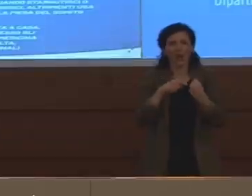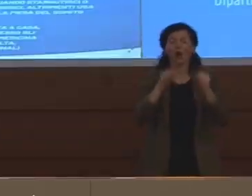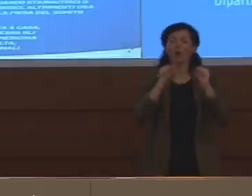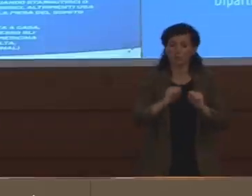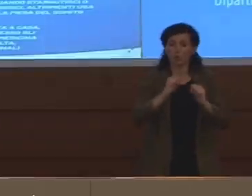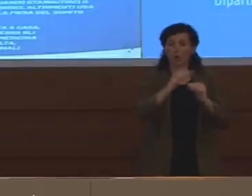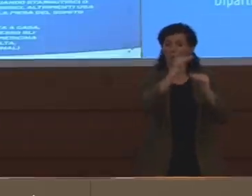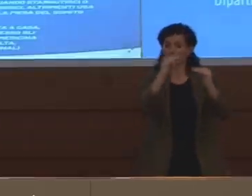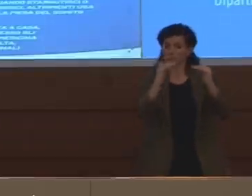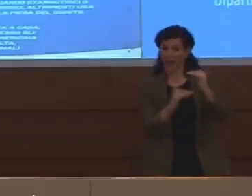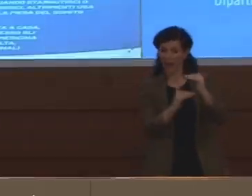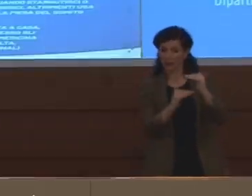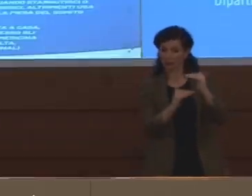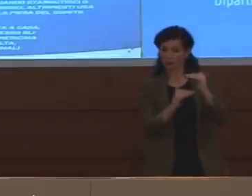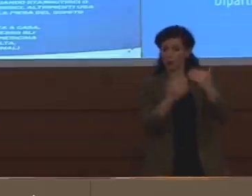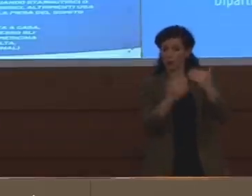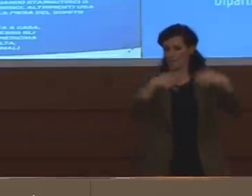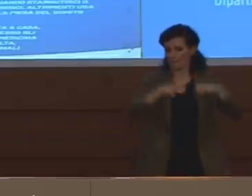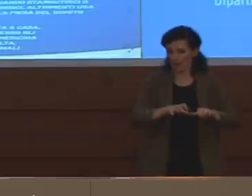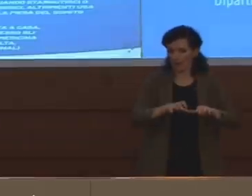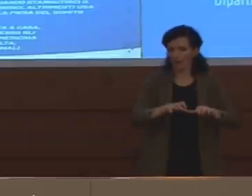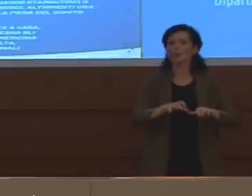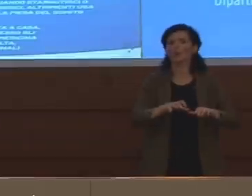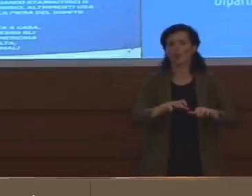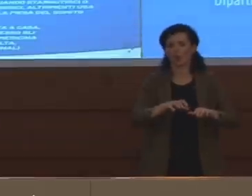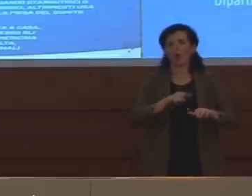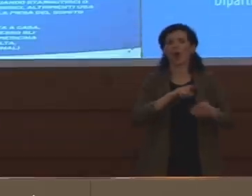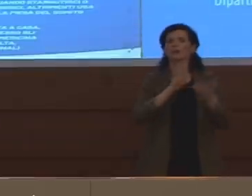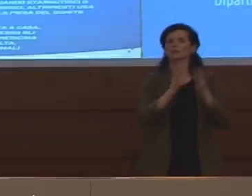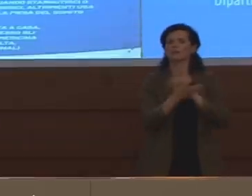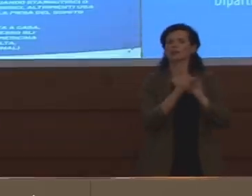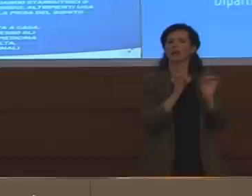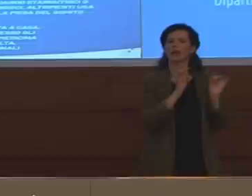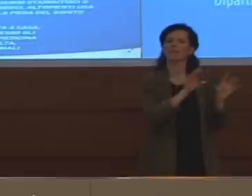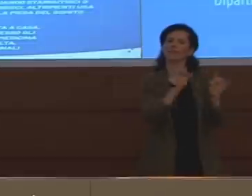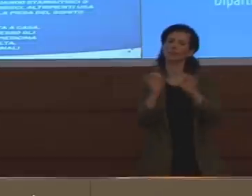più facilmente un'infezione rispetto a chi ha invece